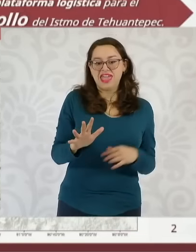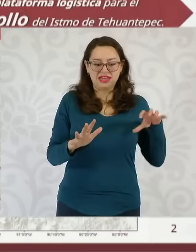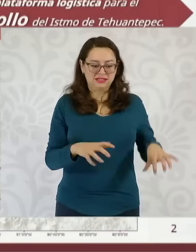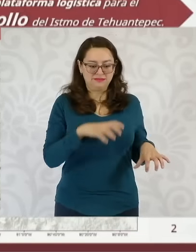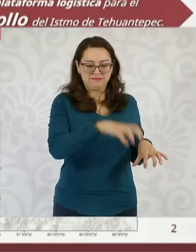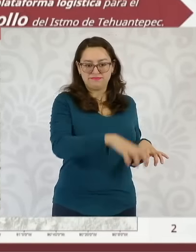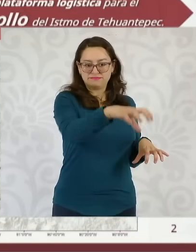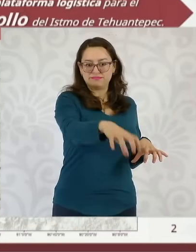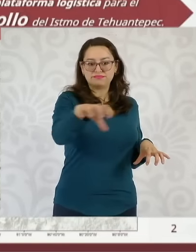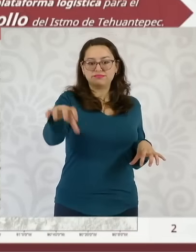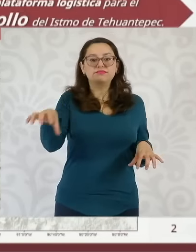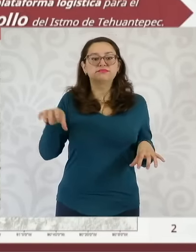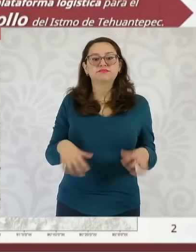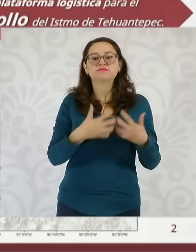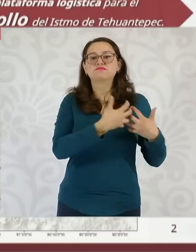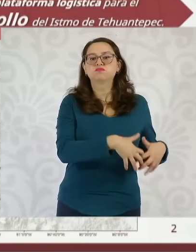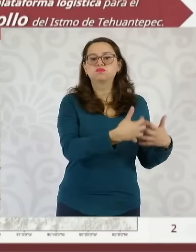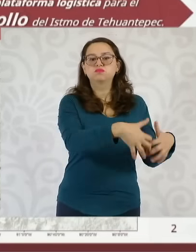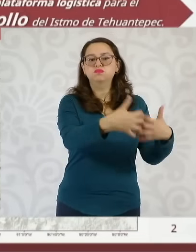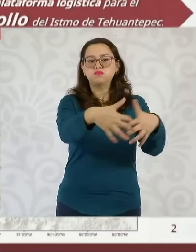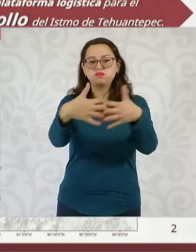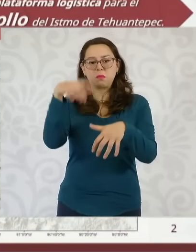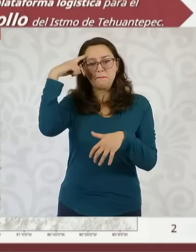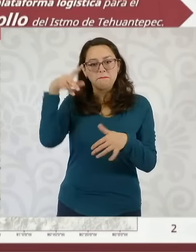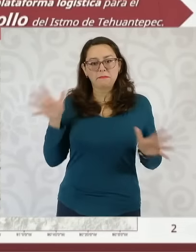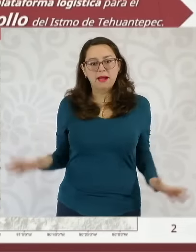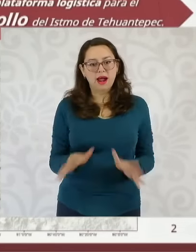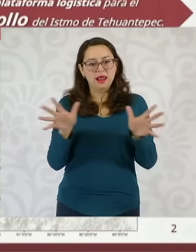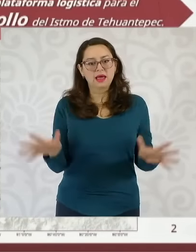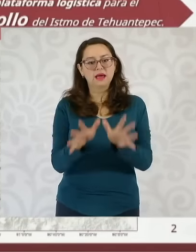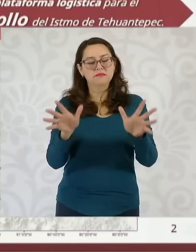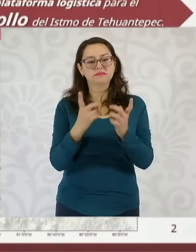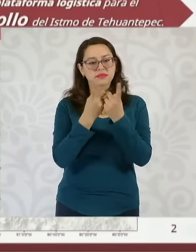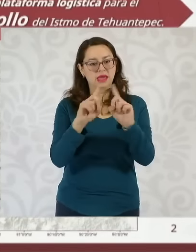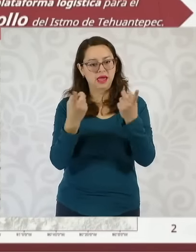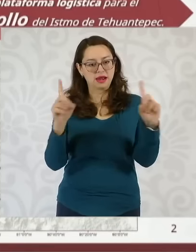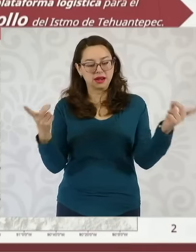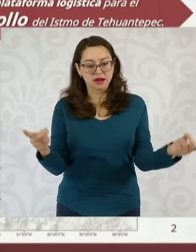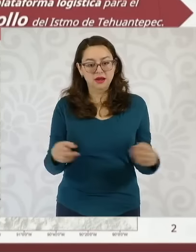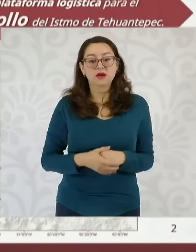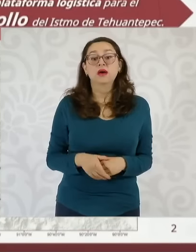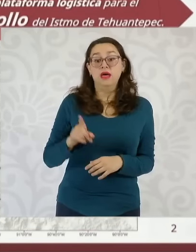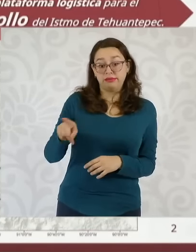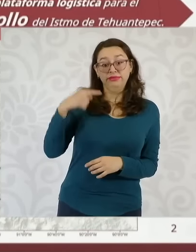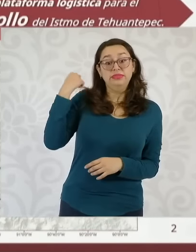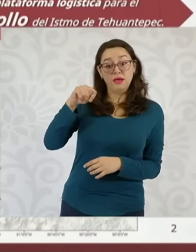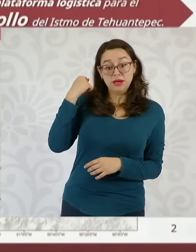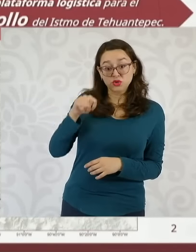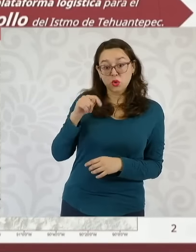bienestar a su vez en el estado de Tabasco en la ciudad de Tiapa se está activando otro polo de